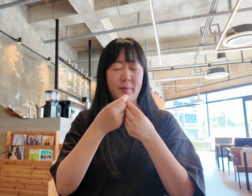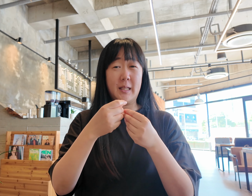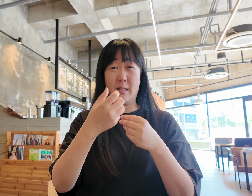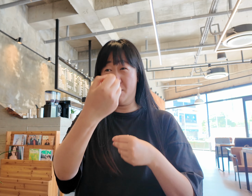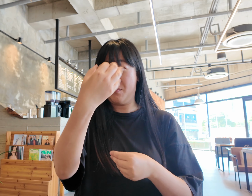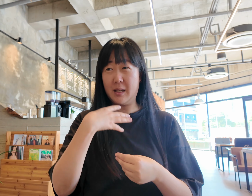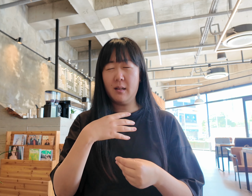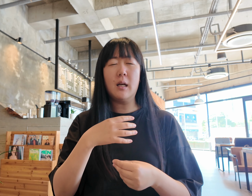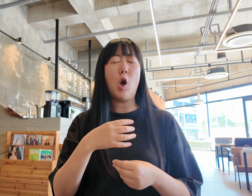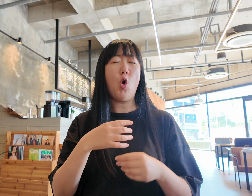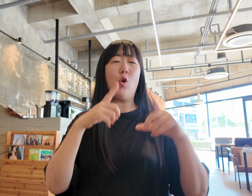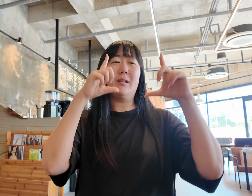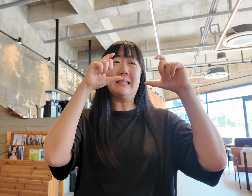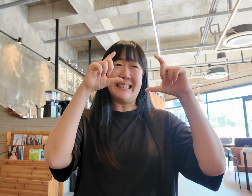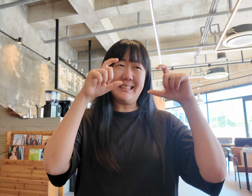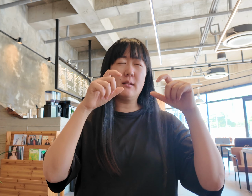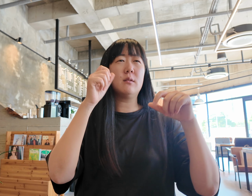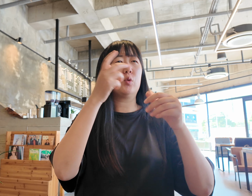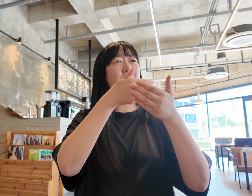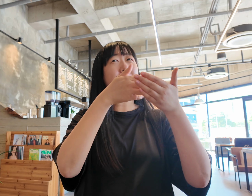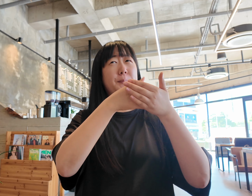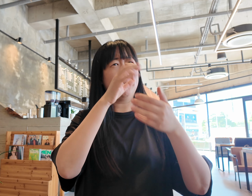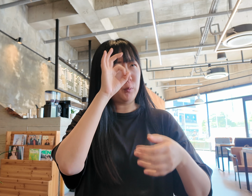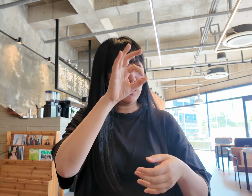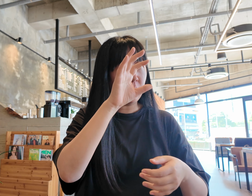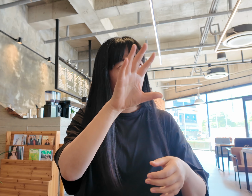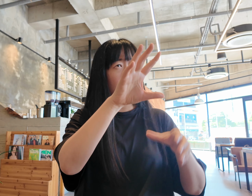사진, 그림을 보고